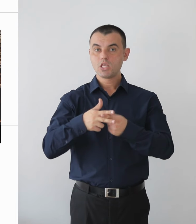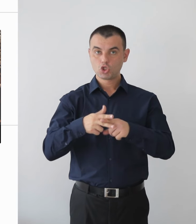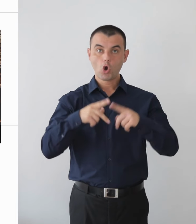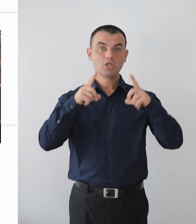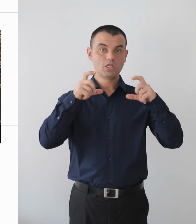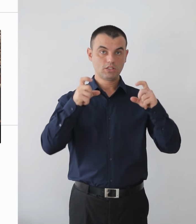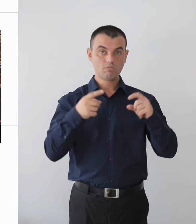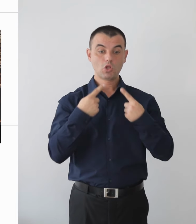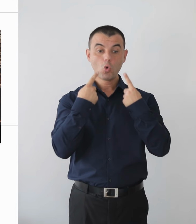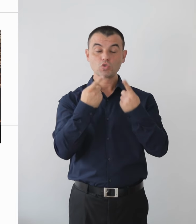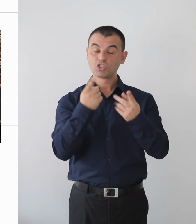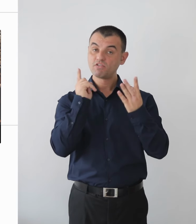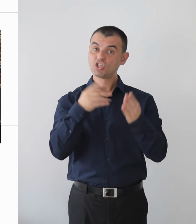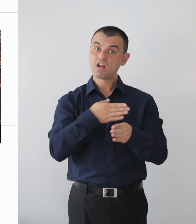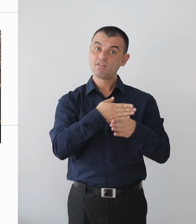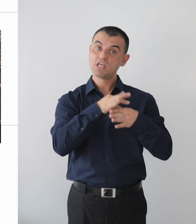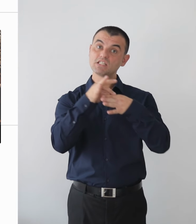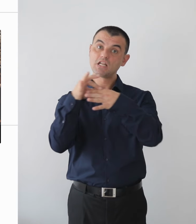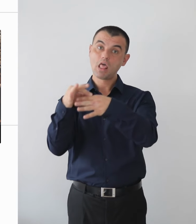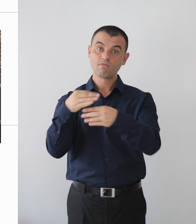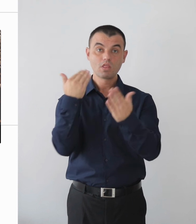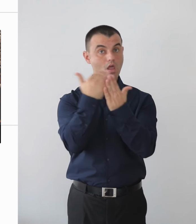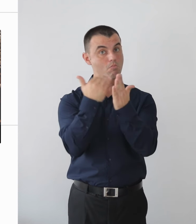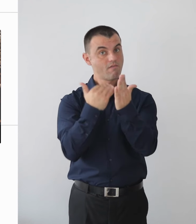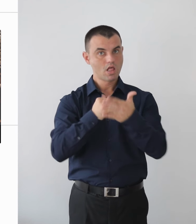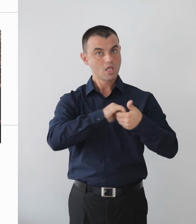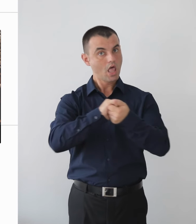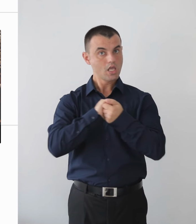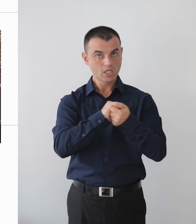Обработката на снимки за сток сайт, трябва да следва правилата на агенцията.